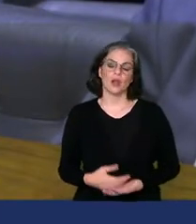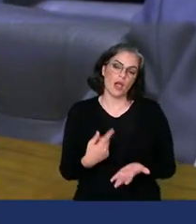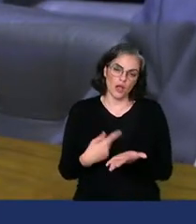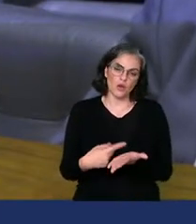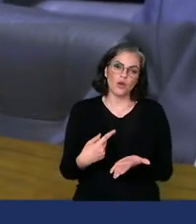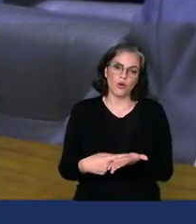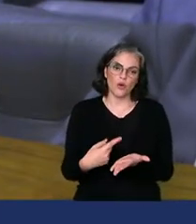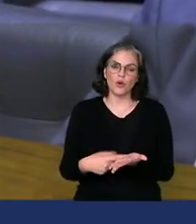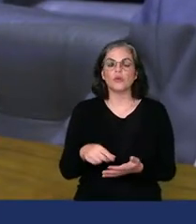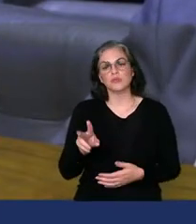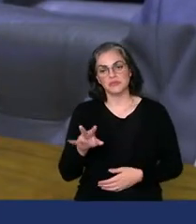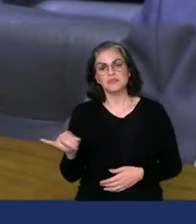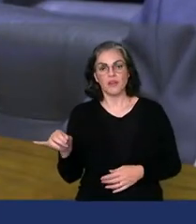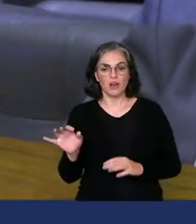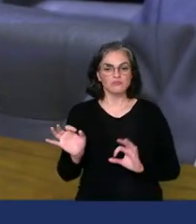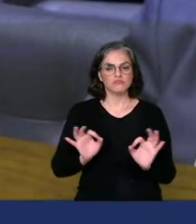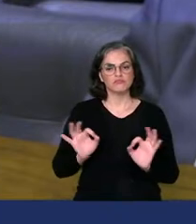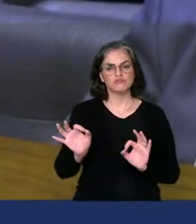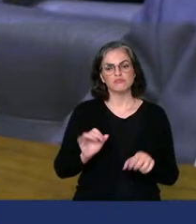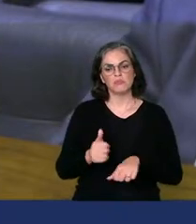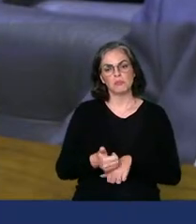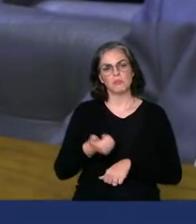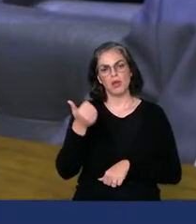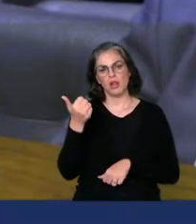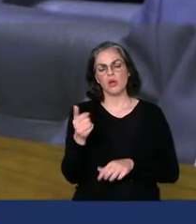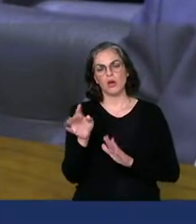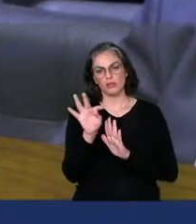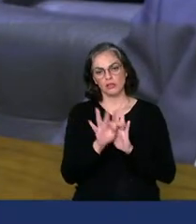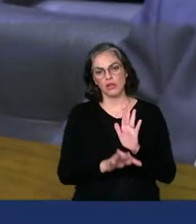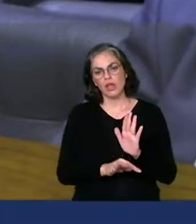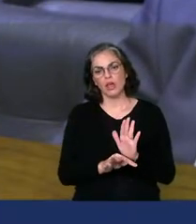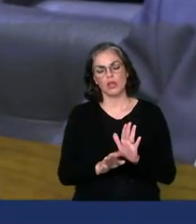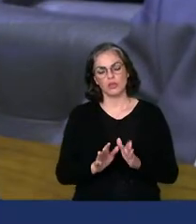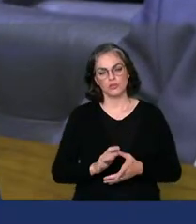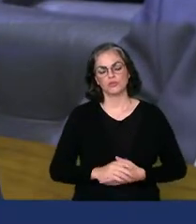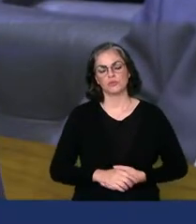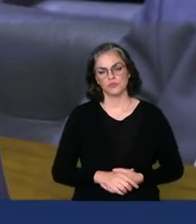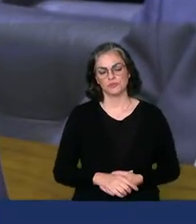ESTOU FAZENDO AQUI, VAMOS FAZER UMA REDAÇÃO MAIS... PARA ESSA QUESTÃO E NÓS